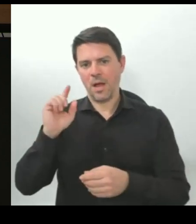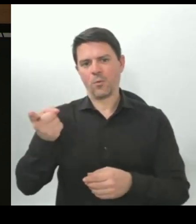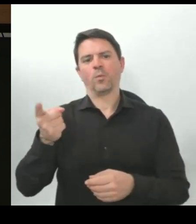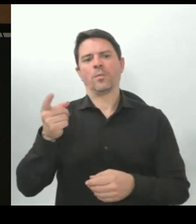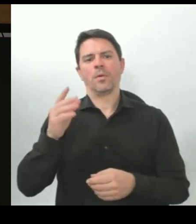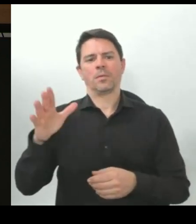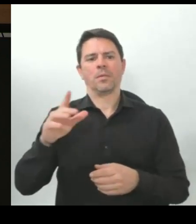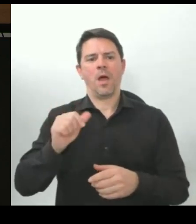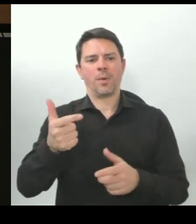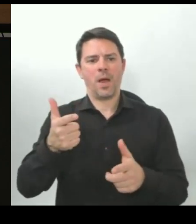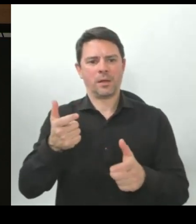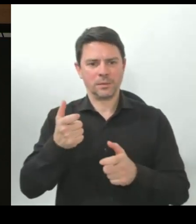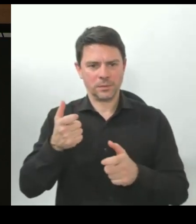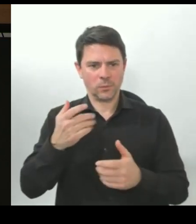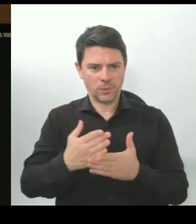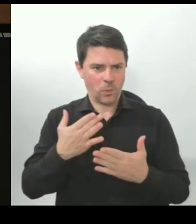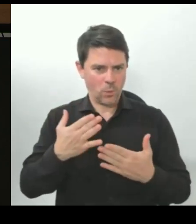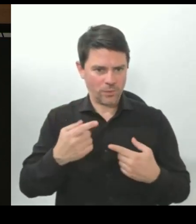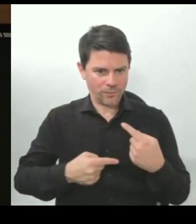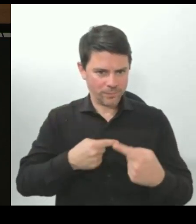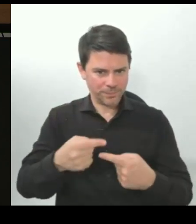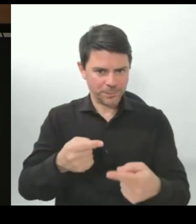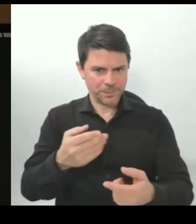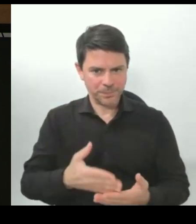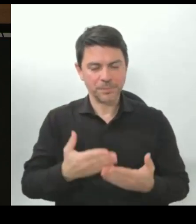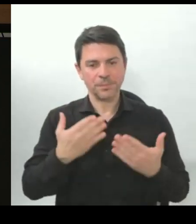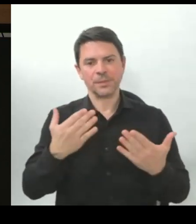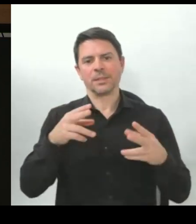jahrzehntelang unterbezahlt und ich lade sie ein,